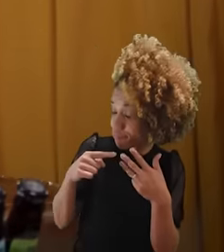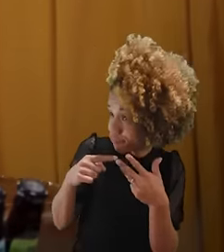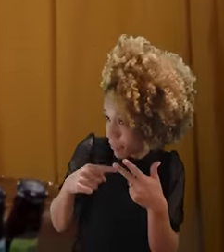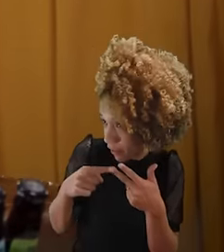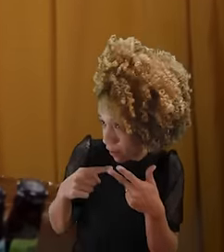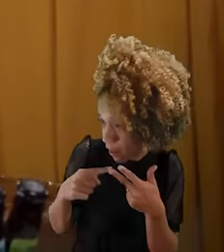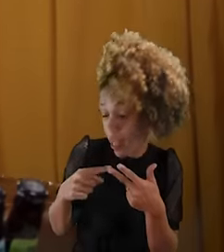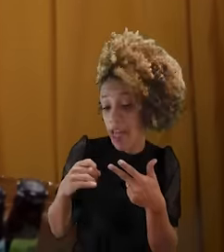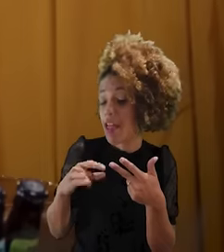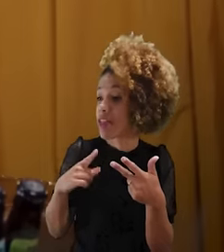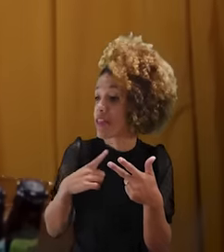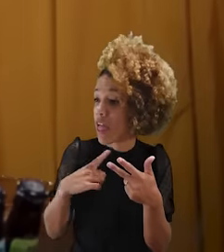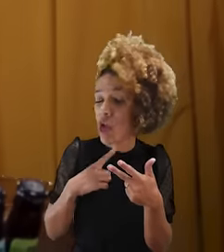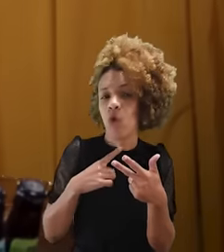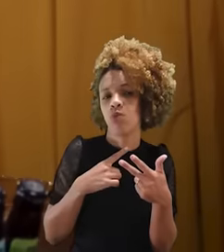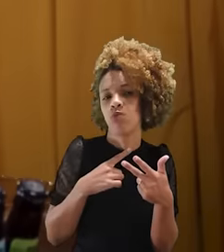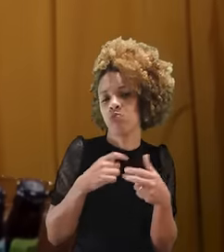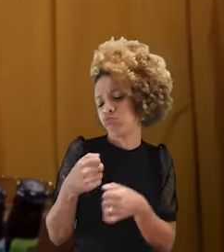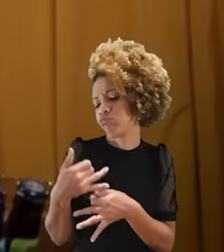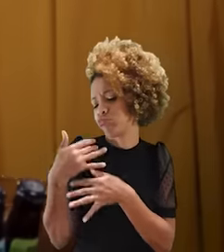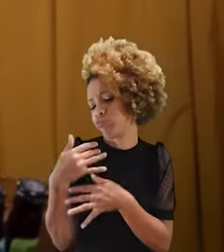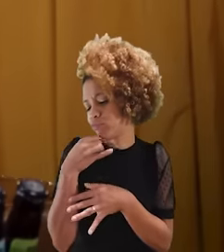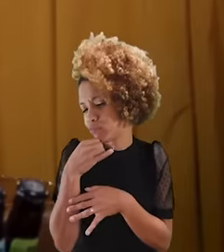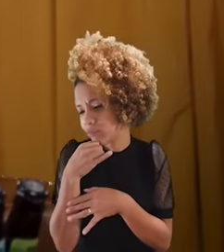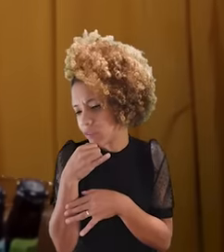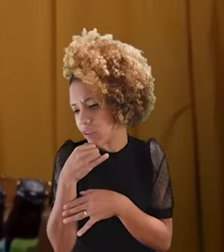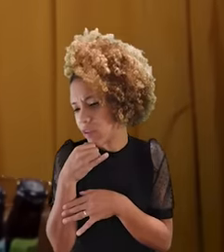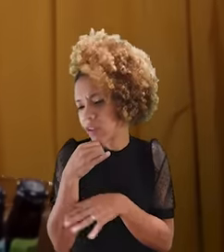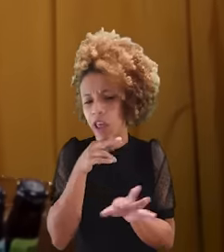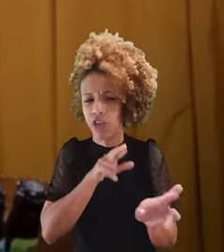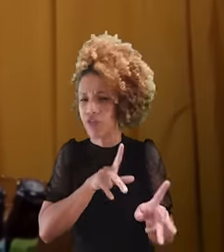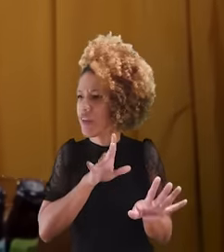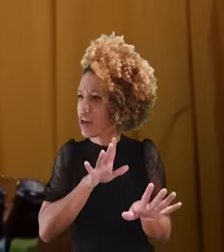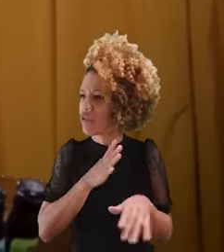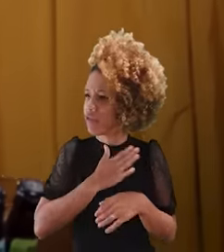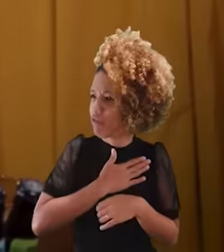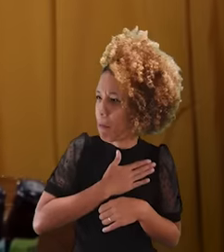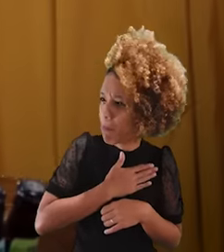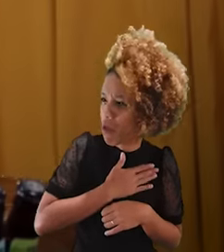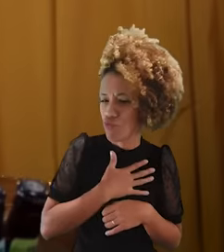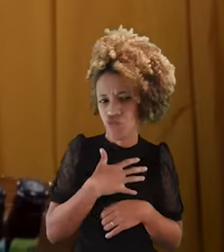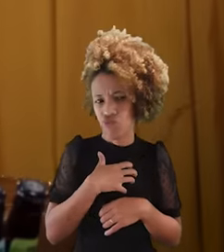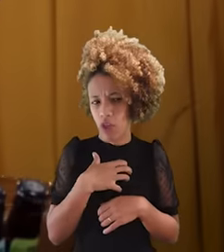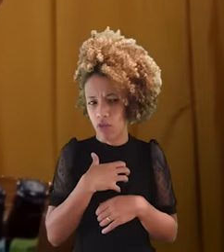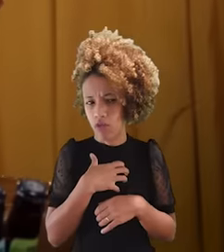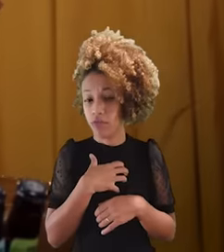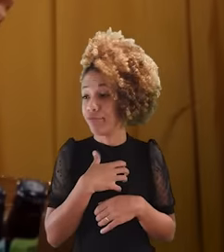se é uma uma um comentário eh que é muito distante da minha maneira de enxergar o mundo mais uma vez